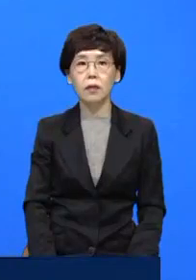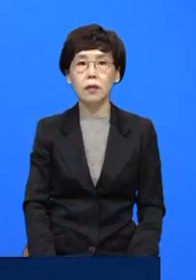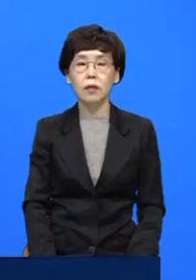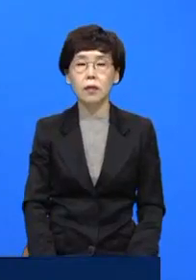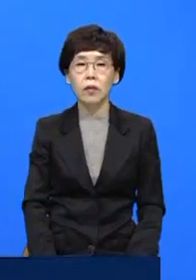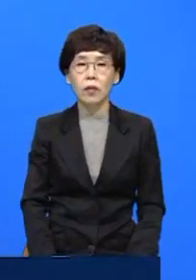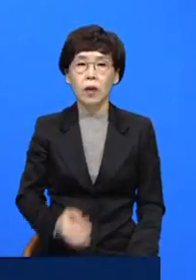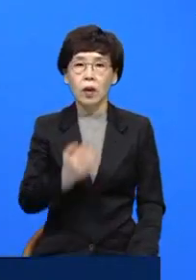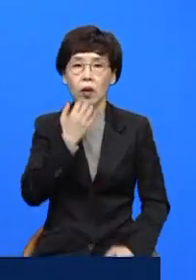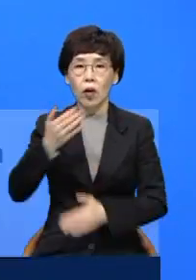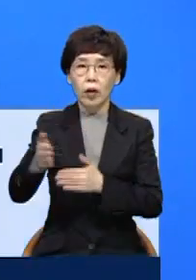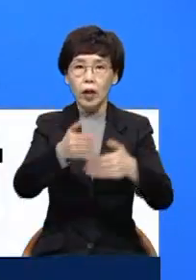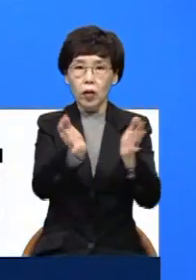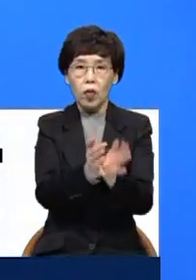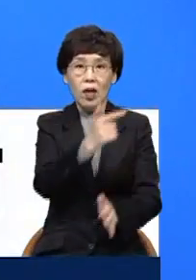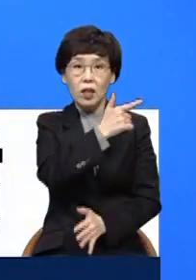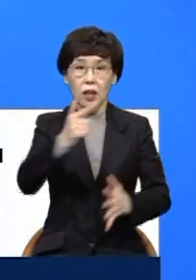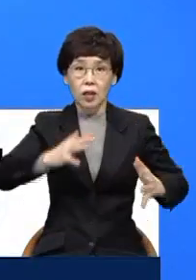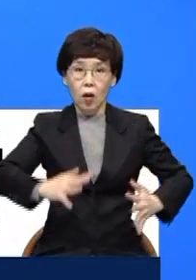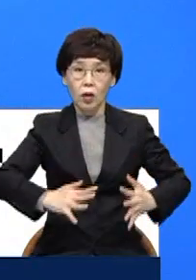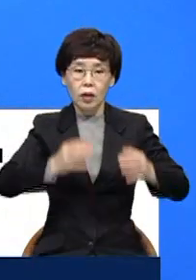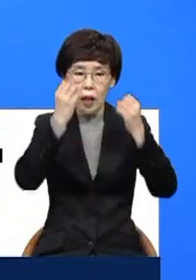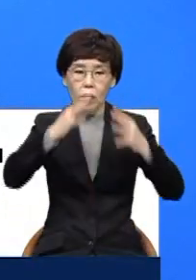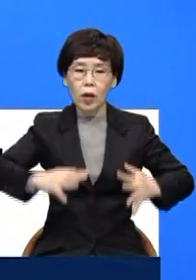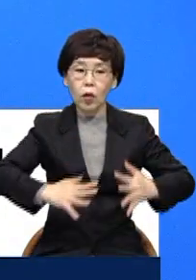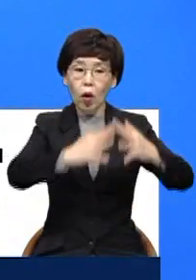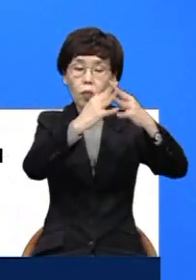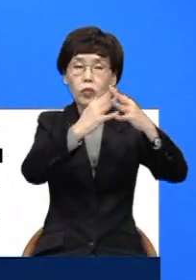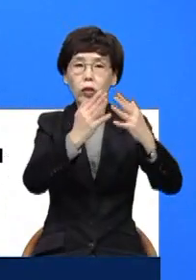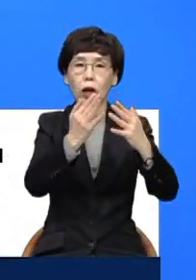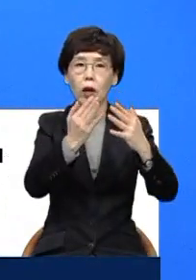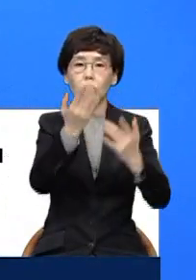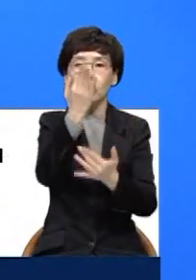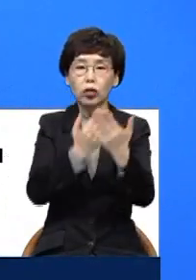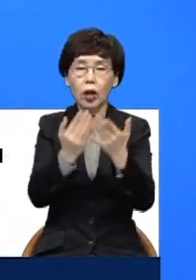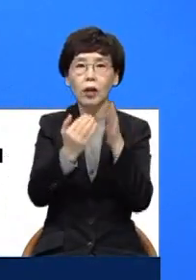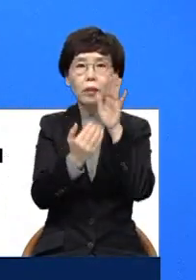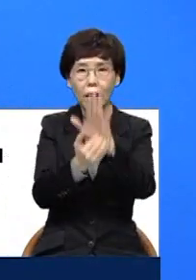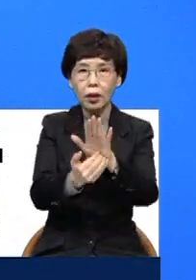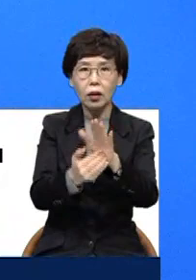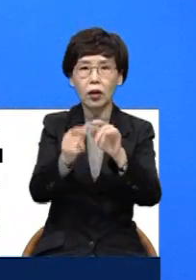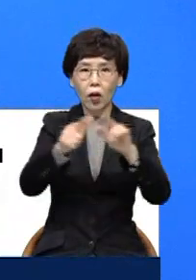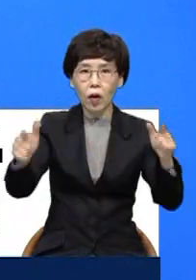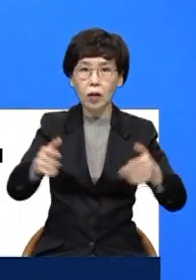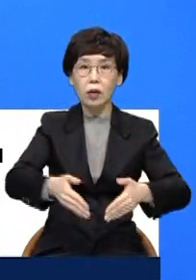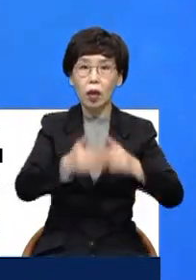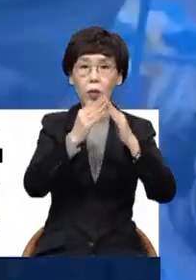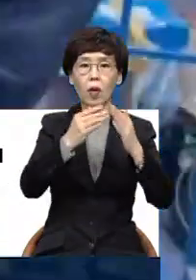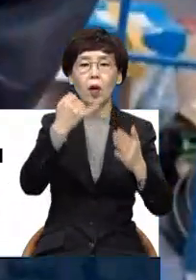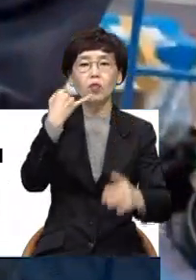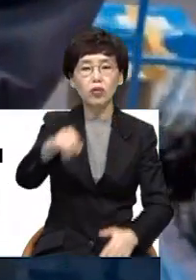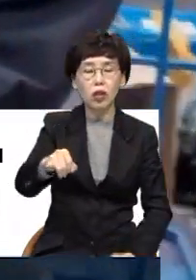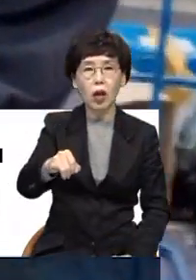(앵커) 경기도 대형 신축 건물에 소방시설 공사를 하며 불량시공이나 허위감리를 한 업체들이 적발됐습니다.